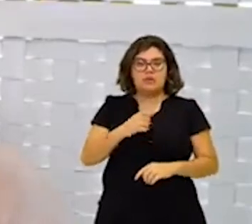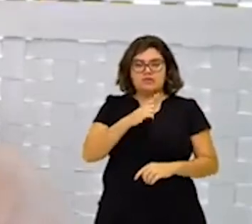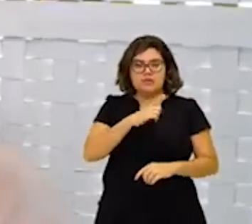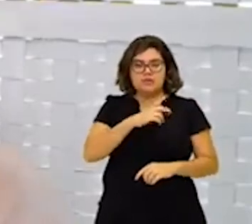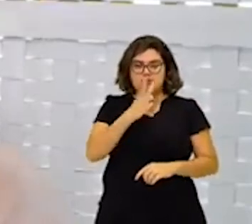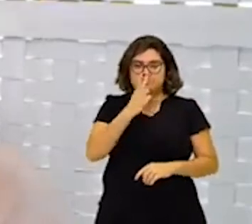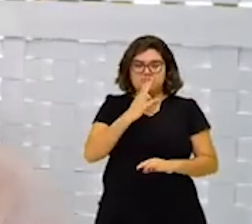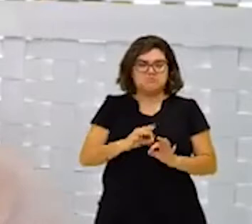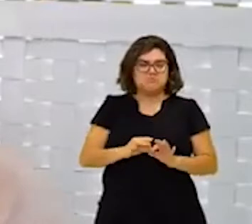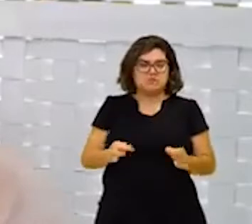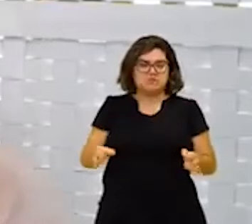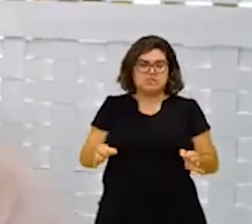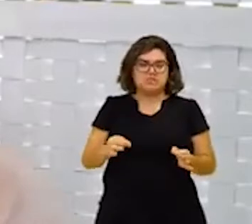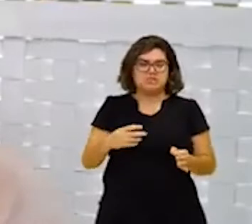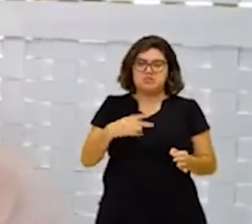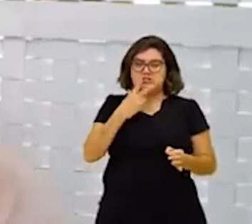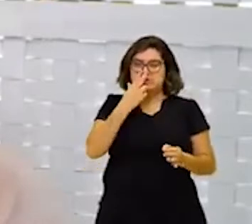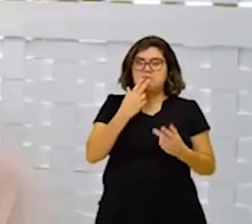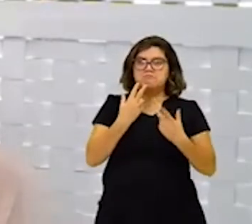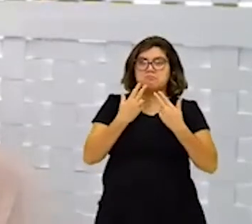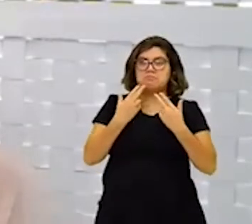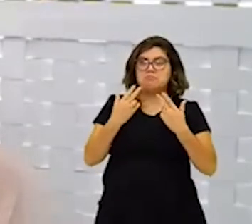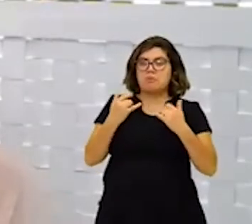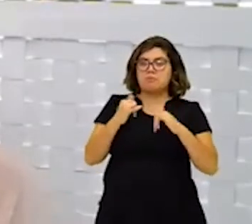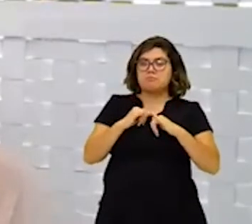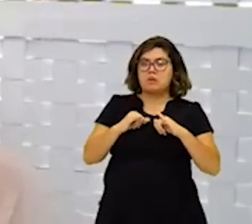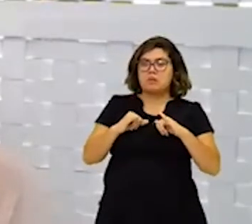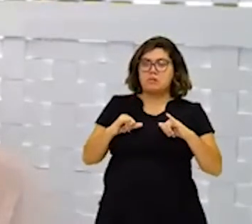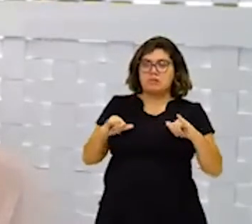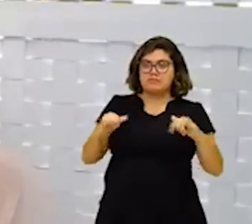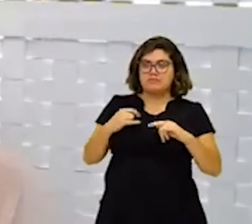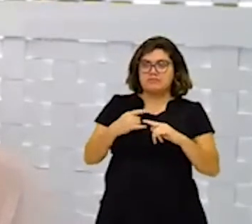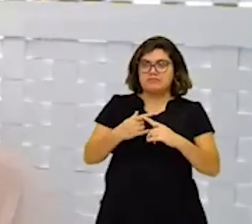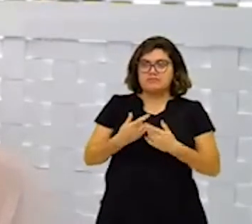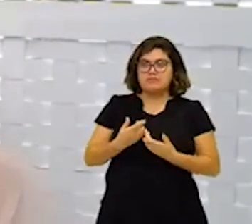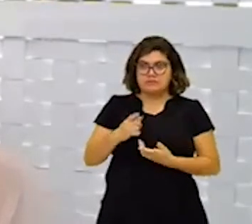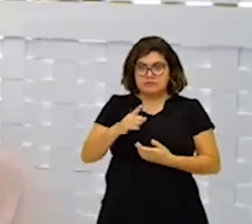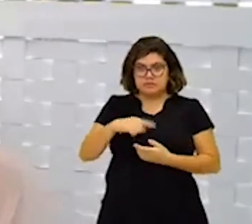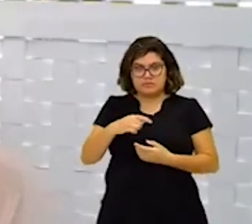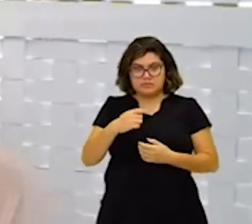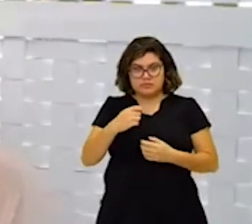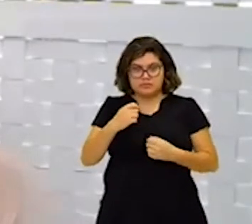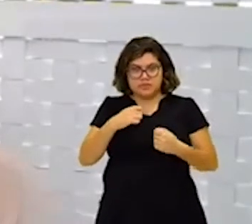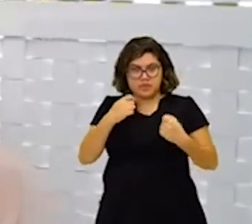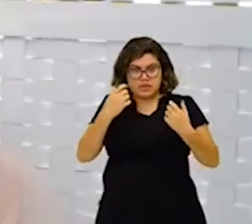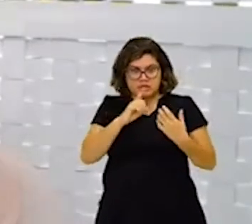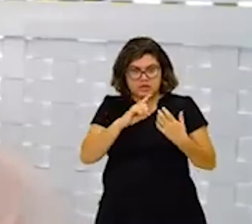pequeno drama é e que dividir em uma luta maior ele o carro duas vezes a própria identidade